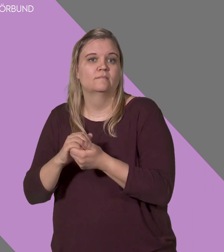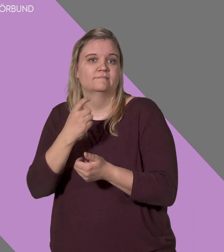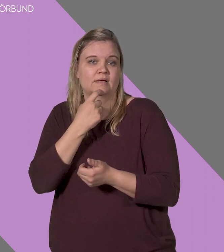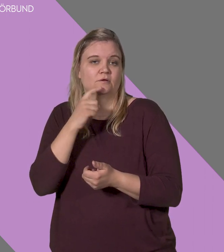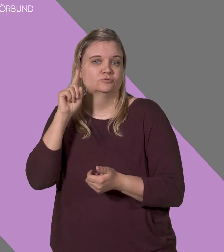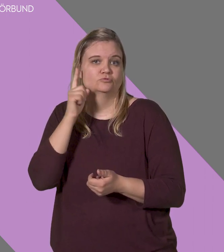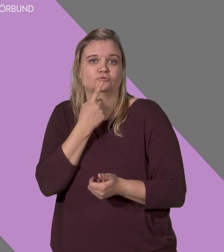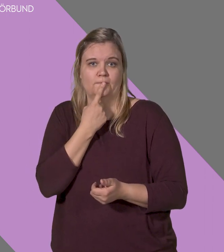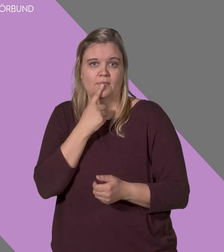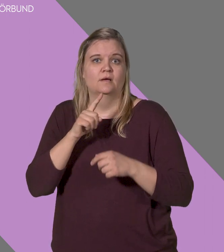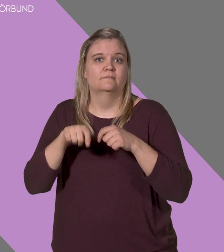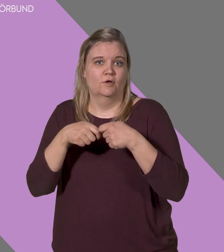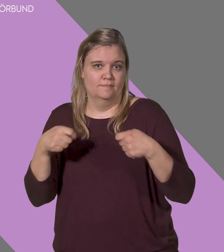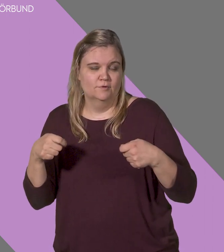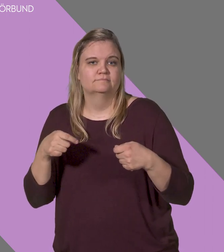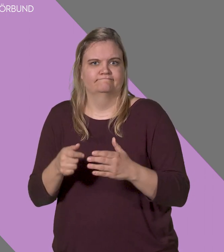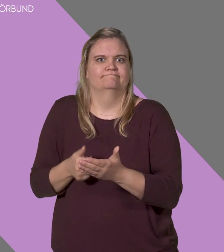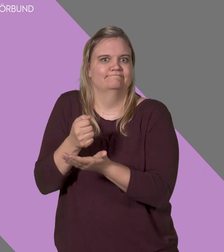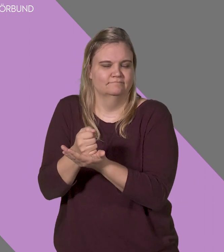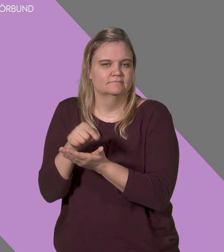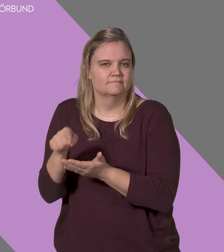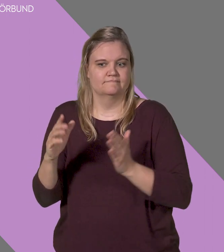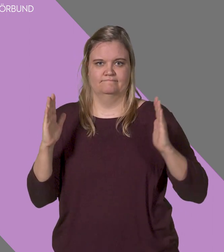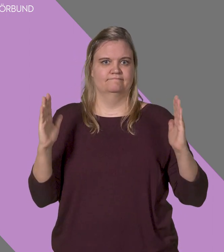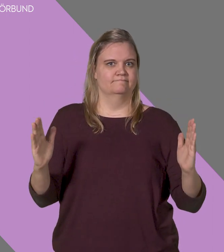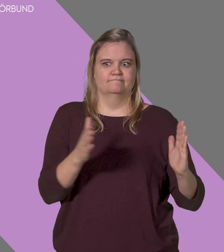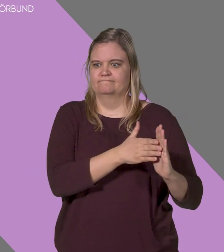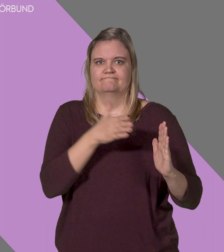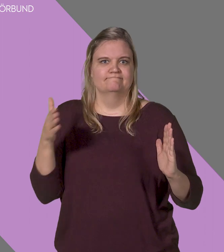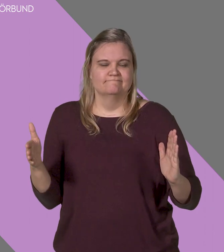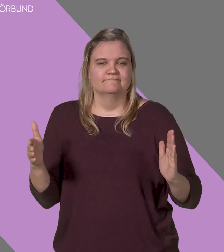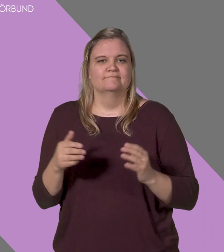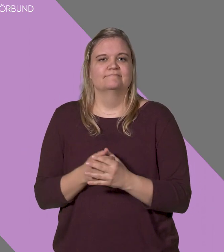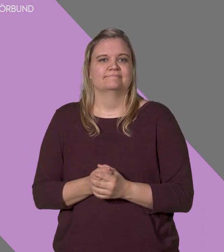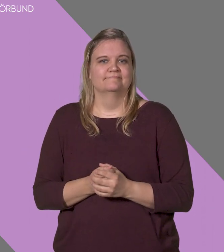och grundandet av Finlands Döfstumförbund.